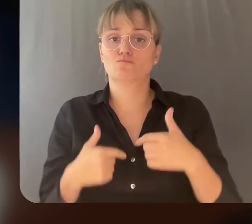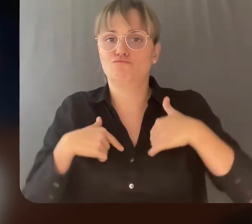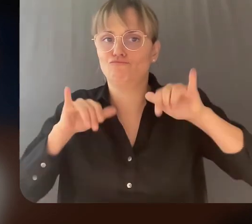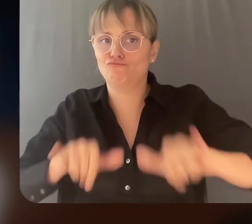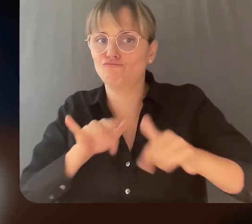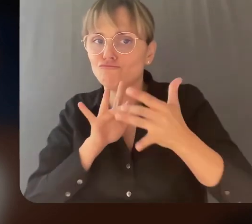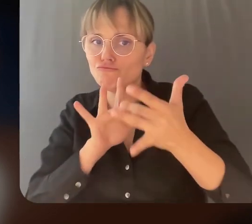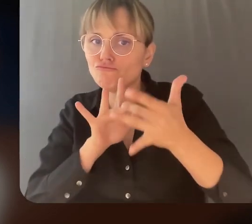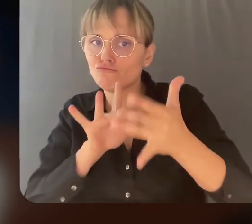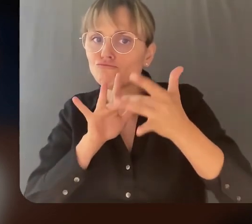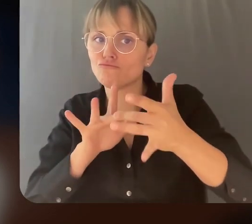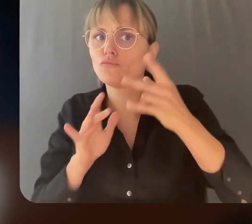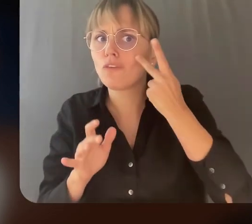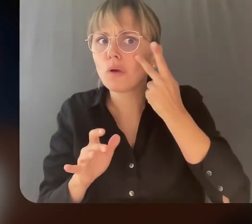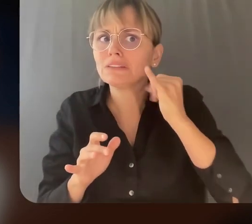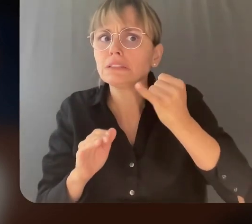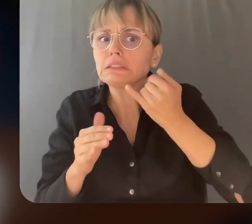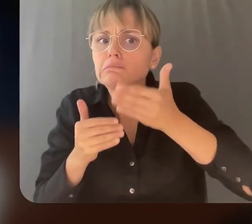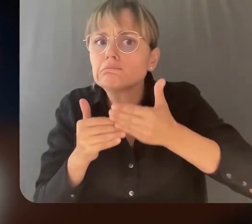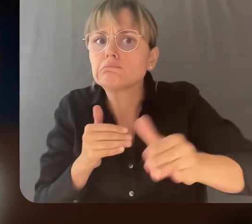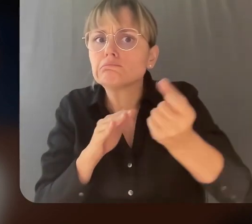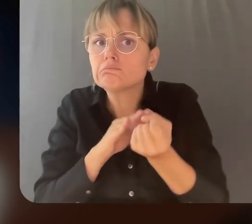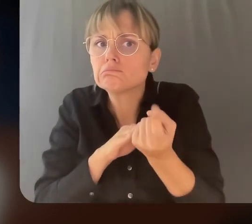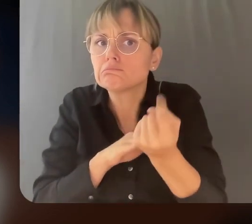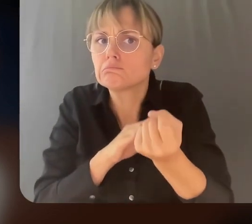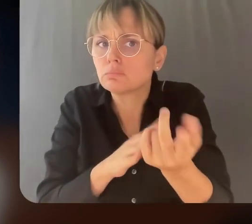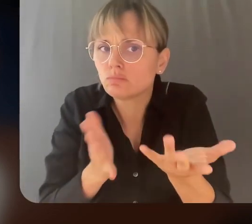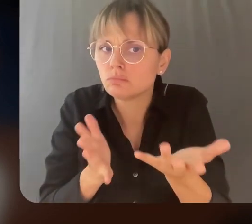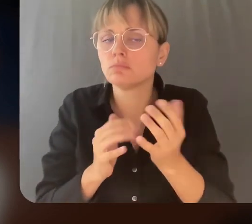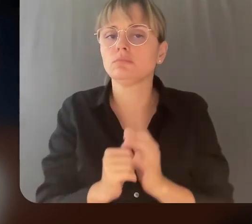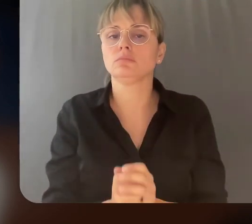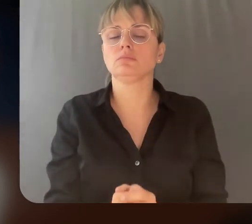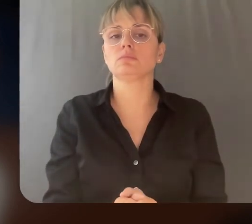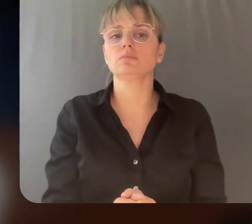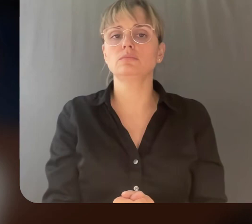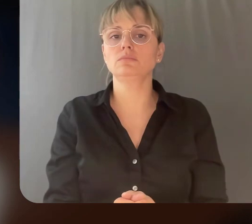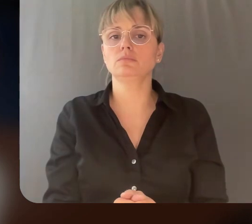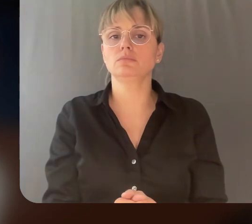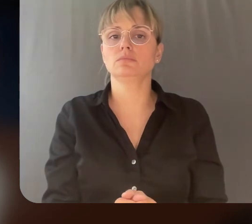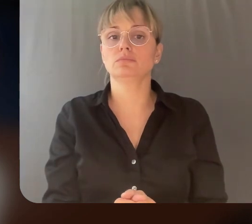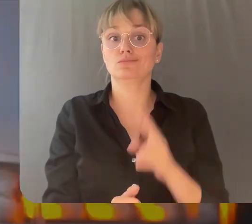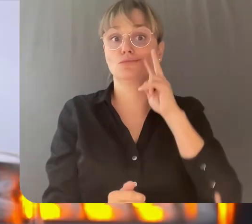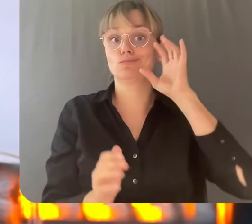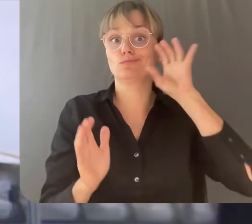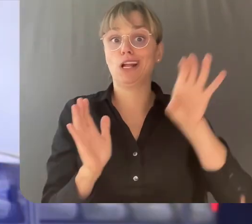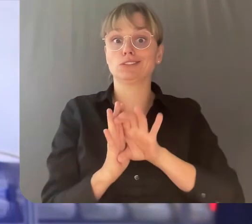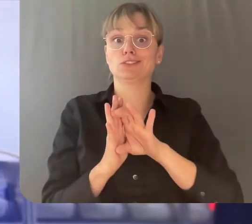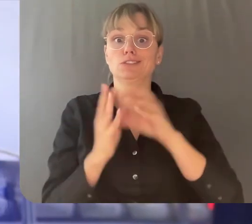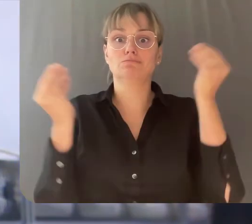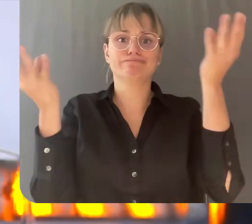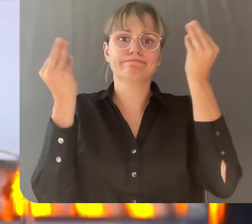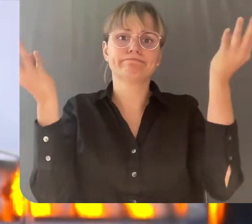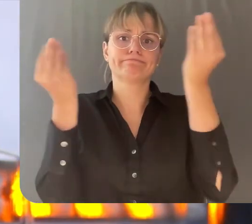En attendant, je resterai en ligne au cas où il y aurait de nouveaux développements. Image de feux d'urgence clignotants.